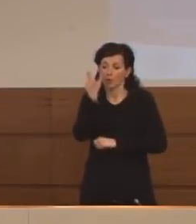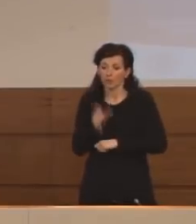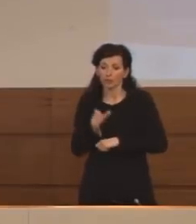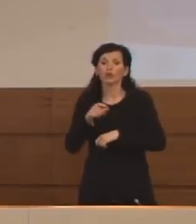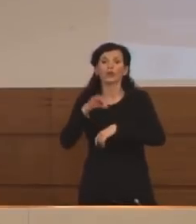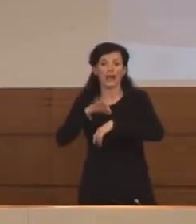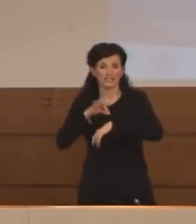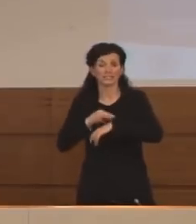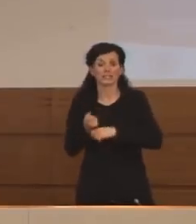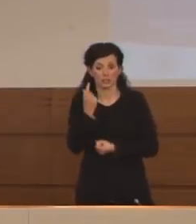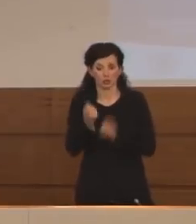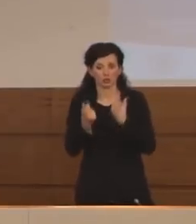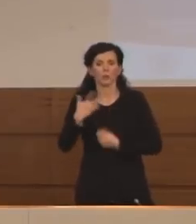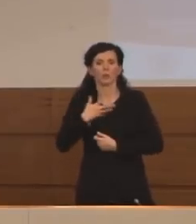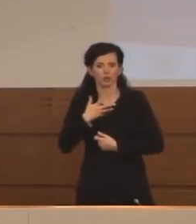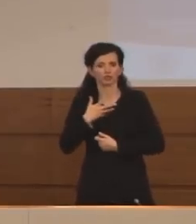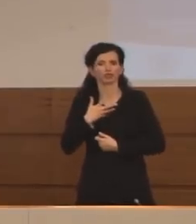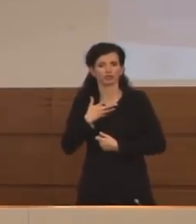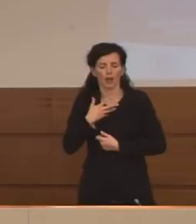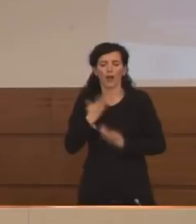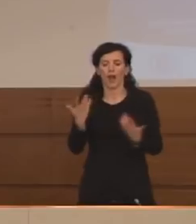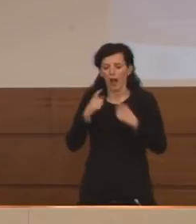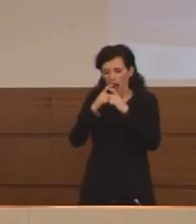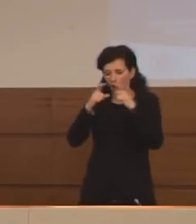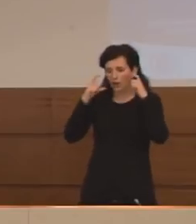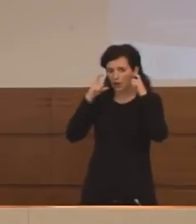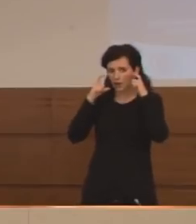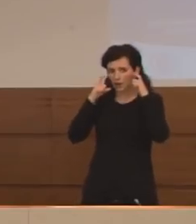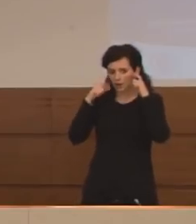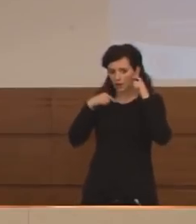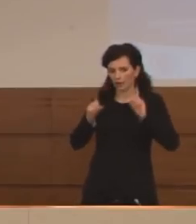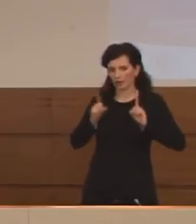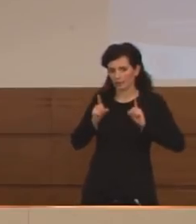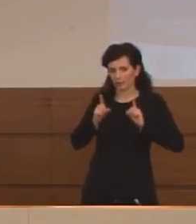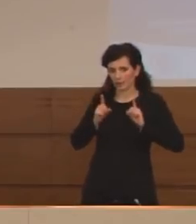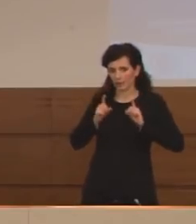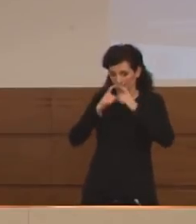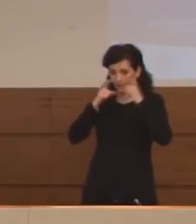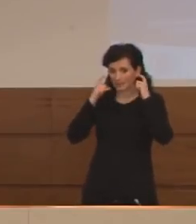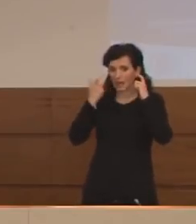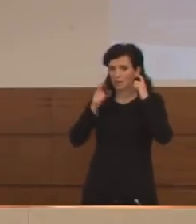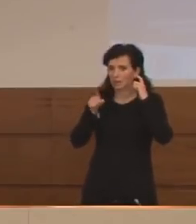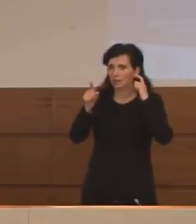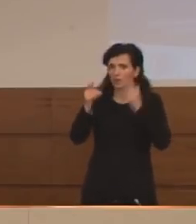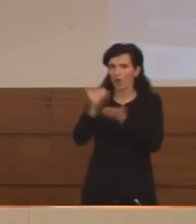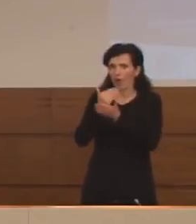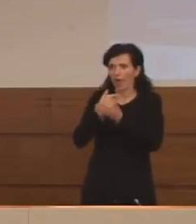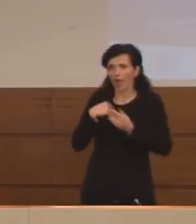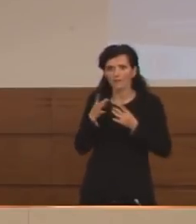che, quando la indossano, tendono a proteggere gli altri. Quindi è chiaro che se in un luogo chiuso o affollato